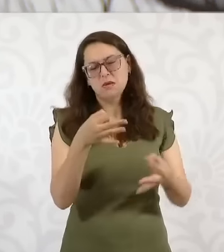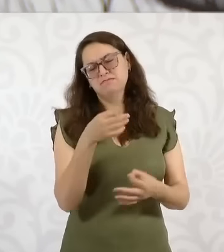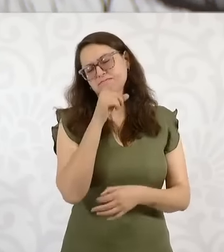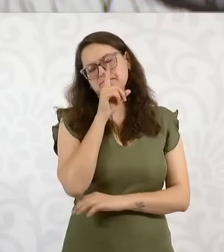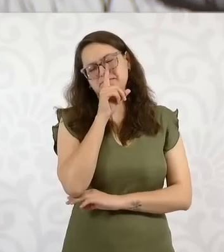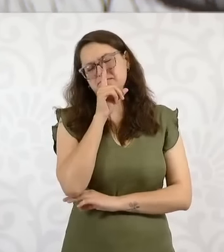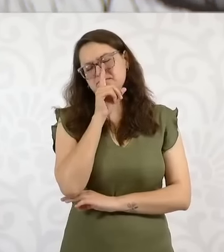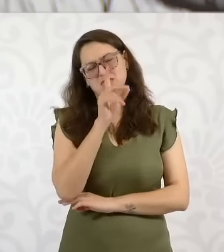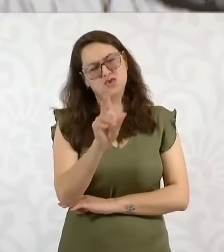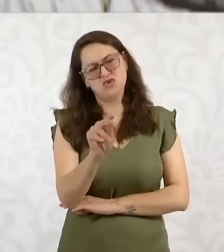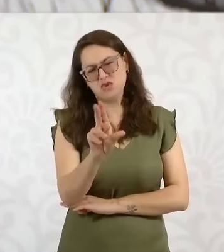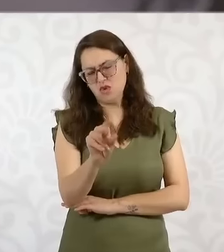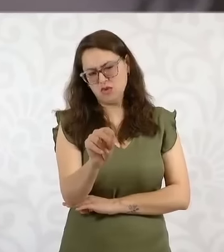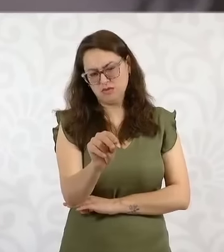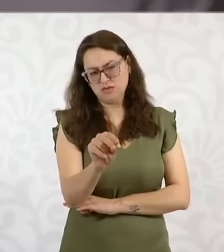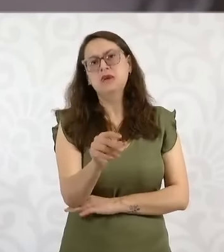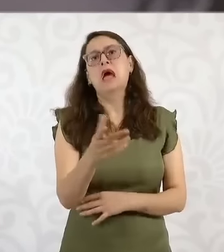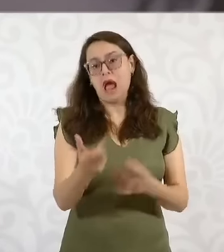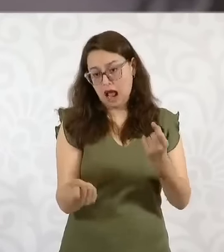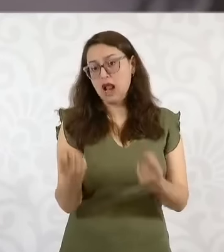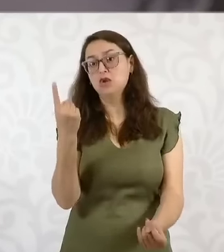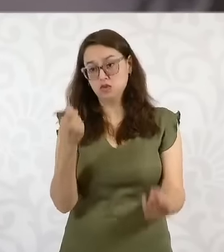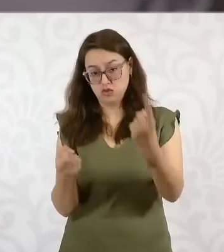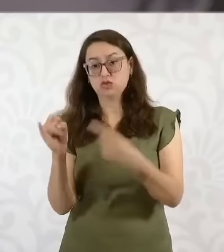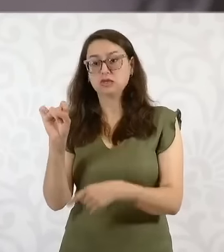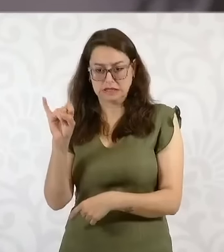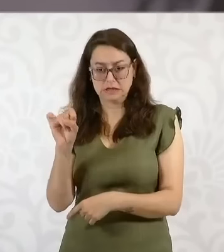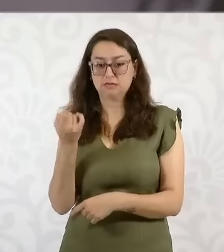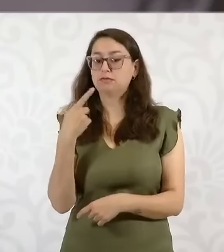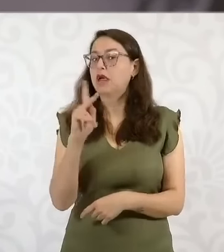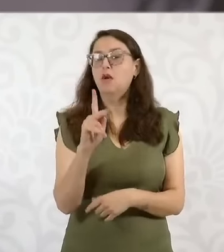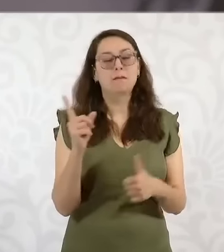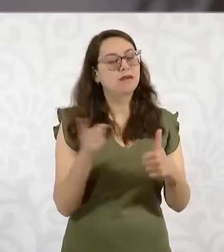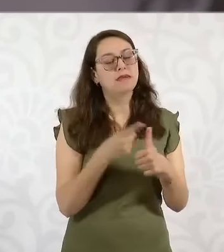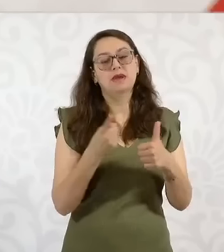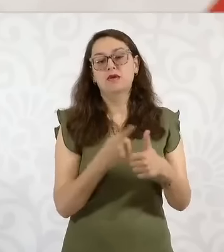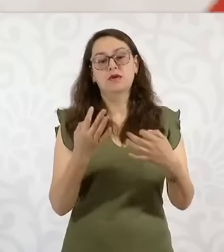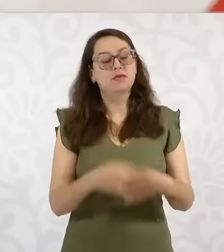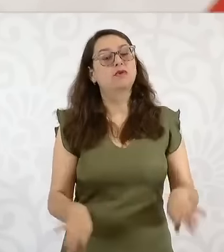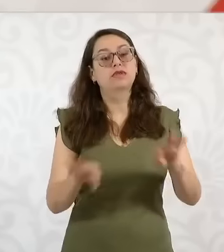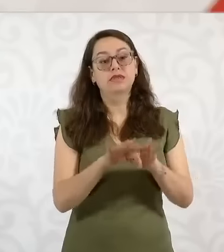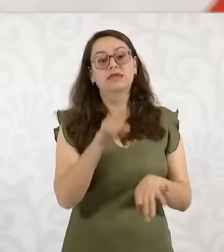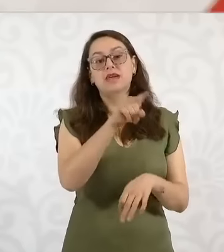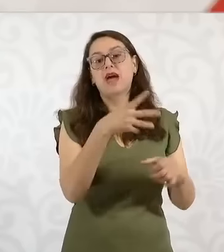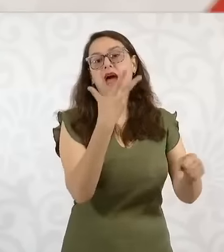eh se puede hacer. El objetivo es que cumplan, que tengan sus plantas de tratamiento y que cumplan